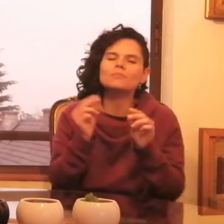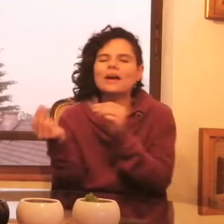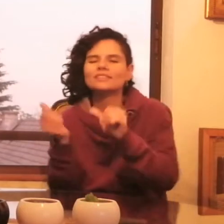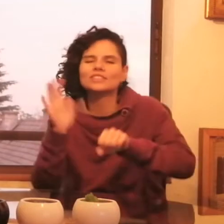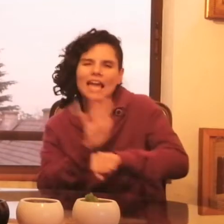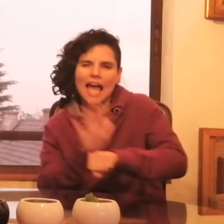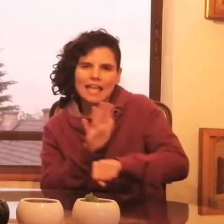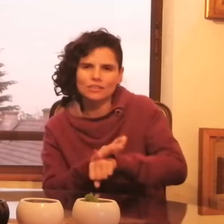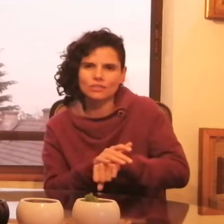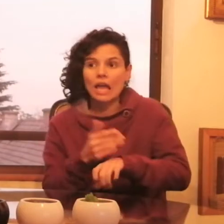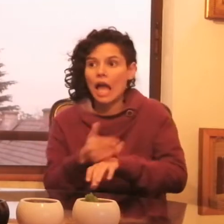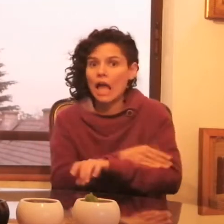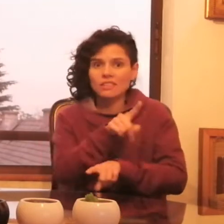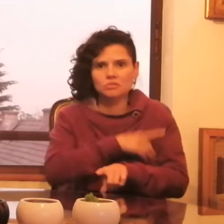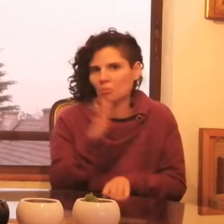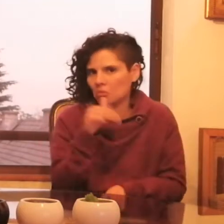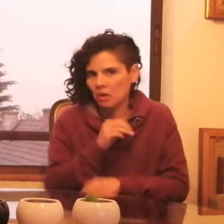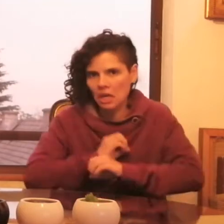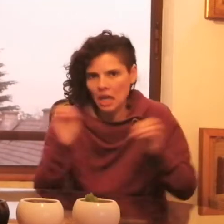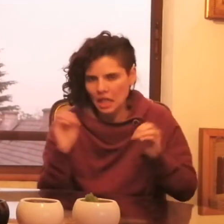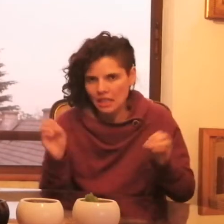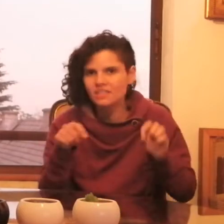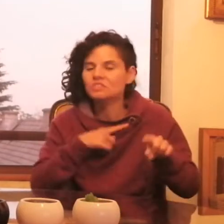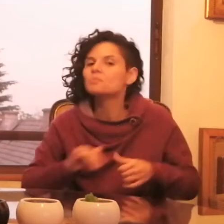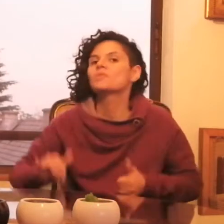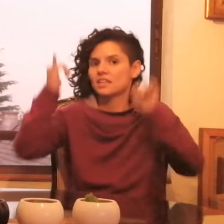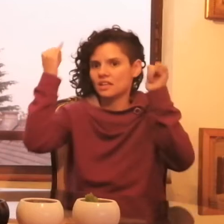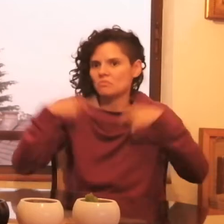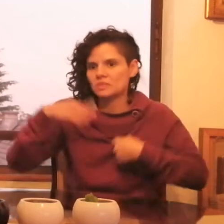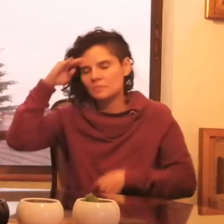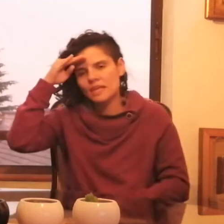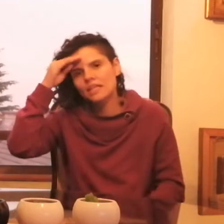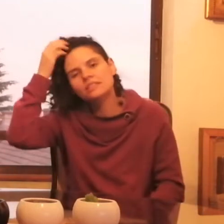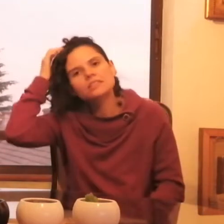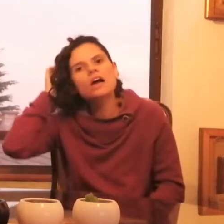existía y fue muy entretenido, fue una experiencia para mí como extra